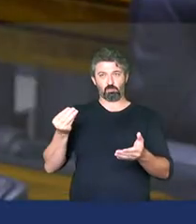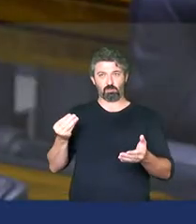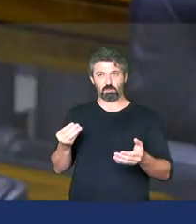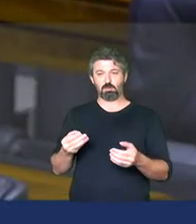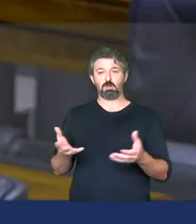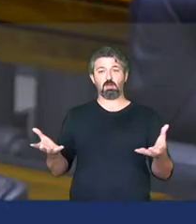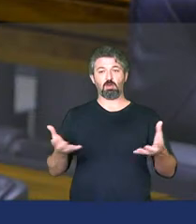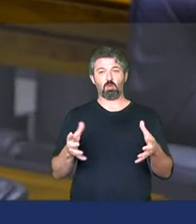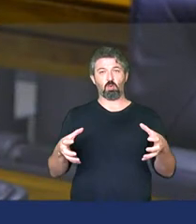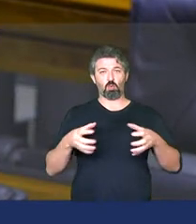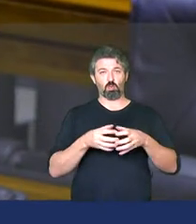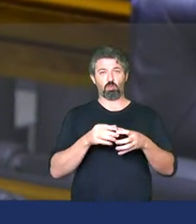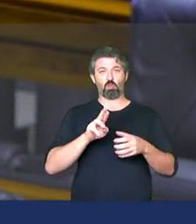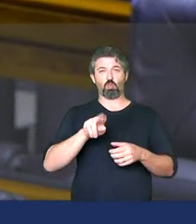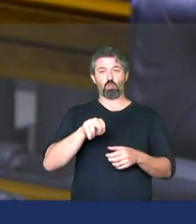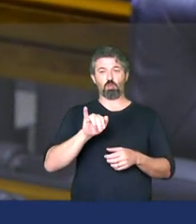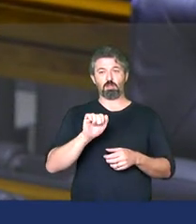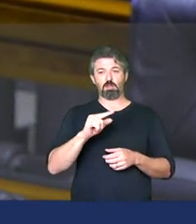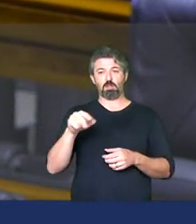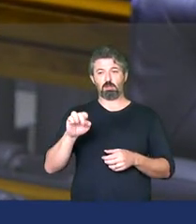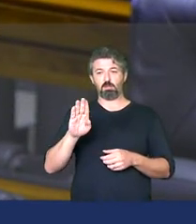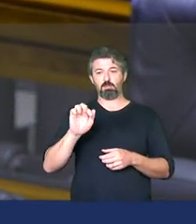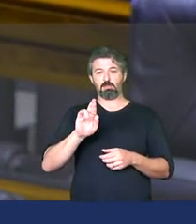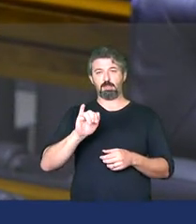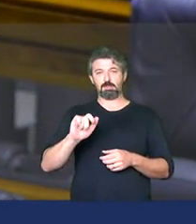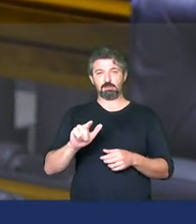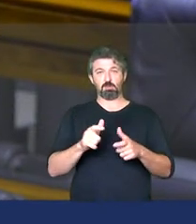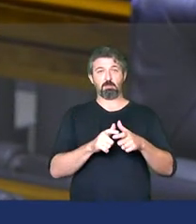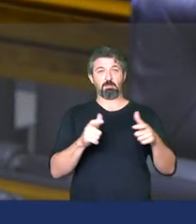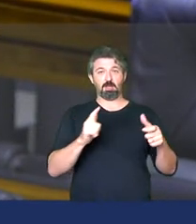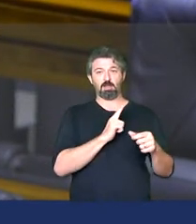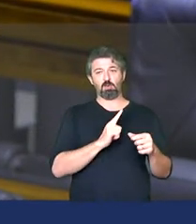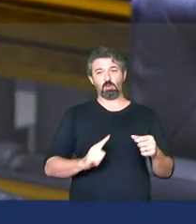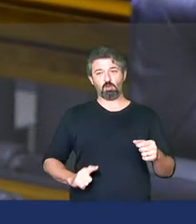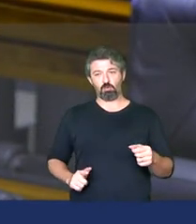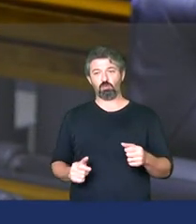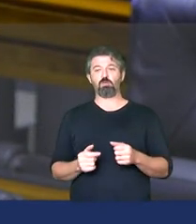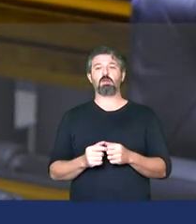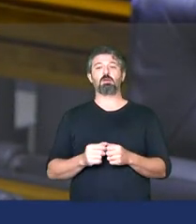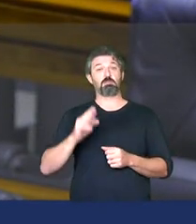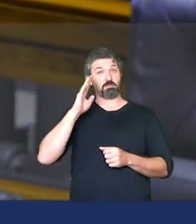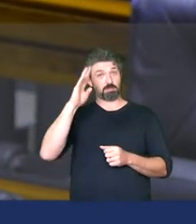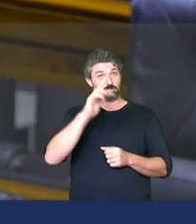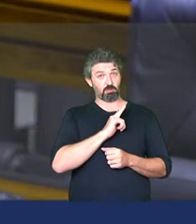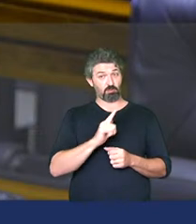PRESIDENTE, MAIS UMA VEZ ORIENTAMOS QUANTO O PEDIDO DE RETIRADA DE PAUTA AGORA, O BLOCO UNIÃO BRASIL, MAIORIA E O GOVERNO, SOBRETUDO O